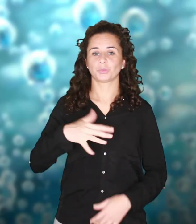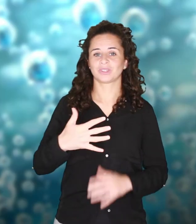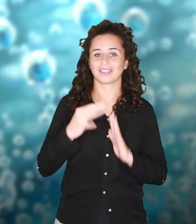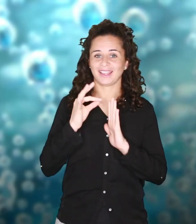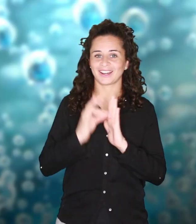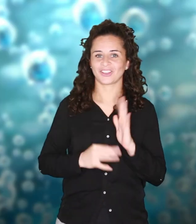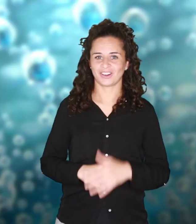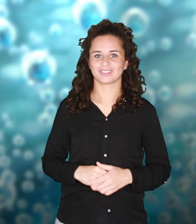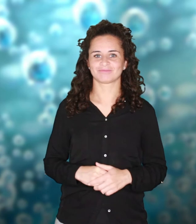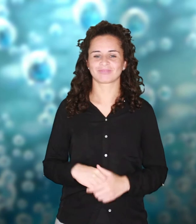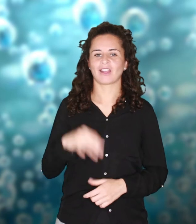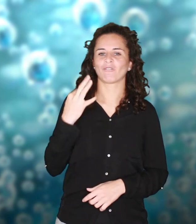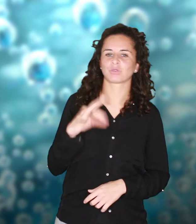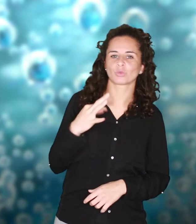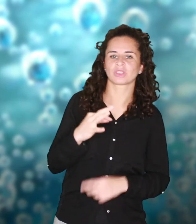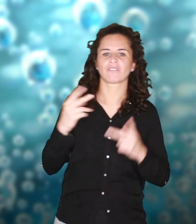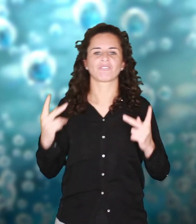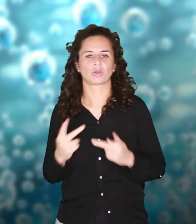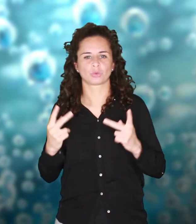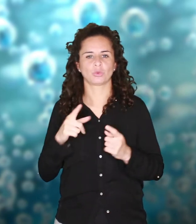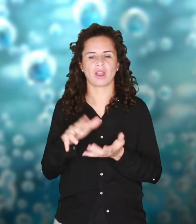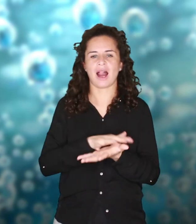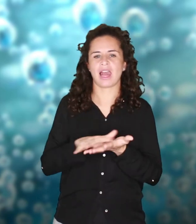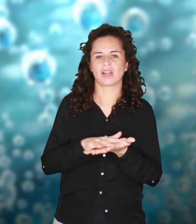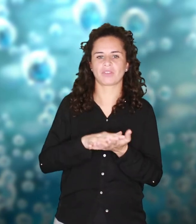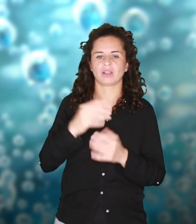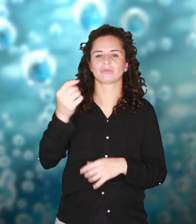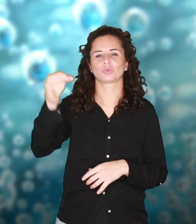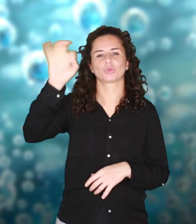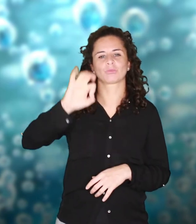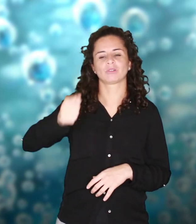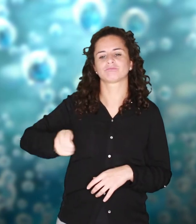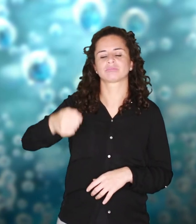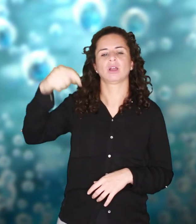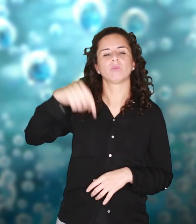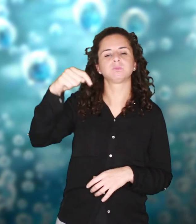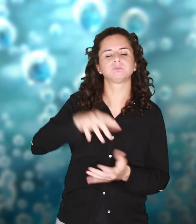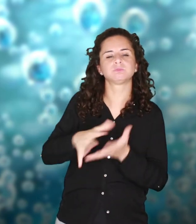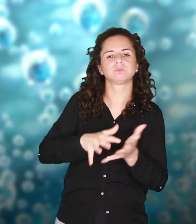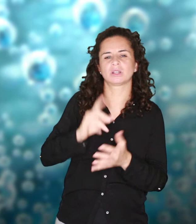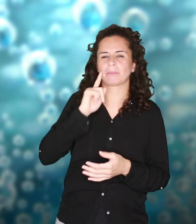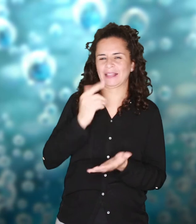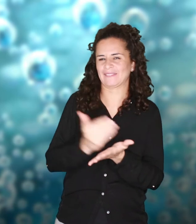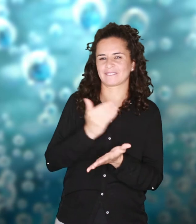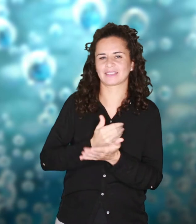Quinta regola: non lavare la frutta e la verdura sotto l’acqua corrente,